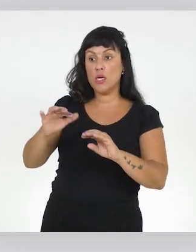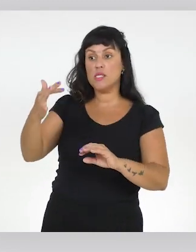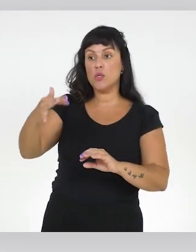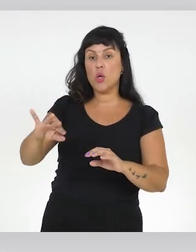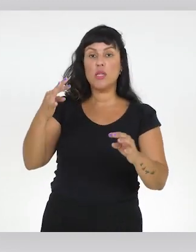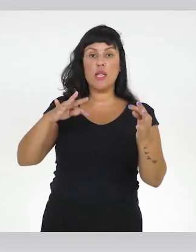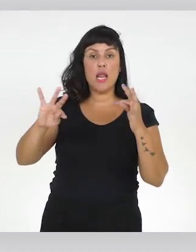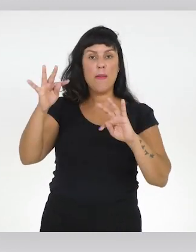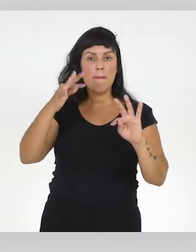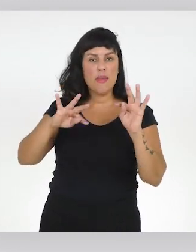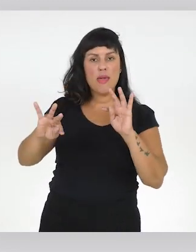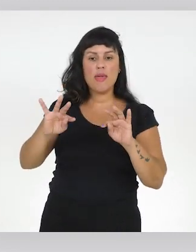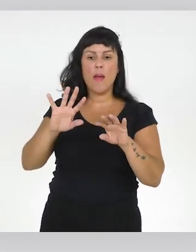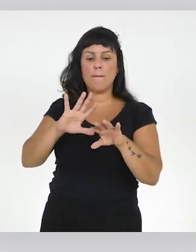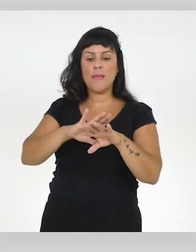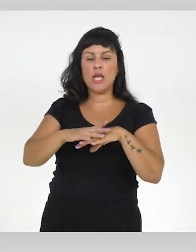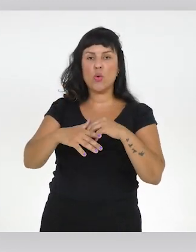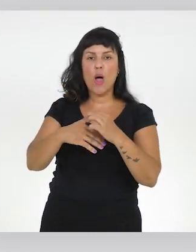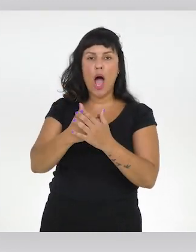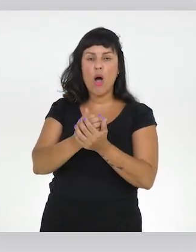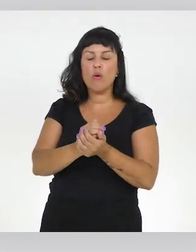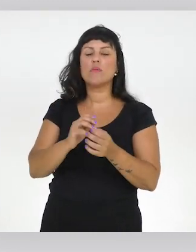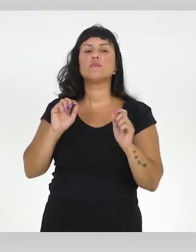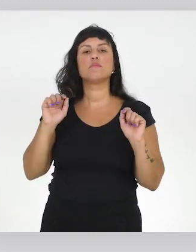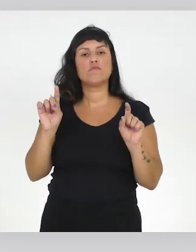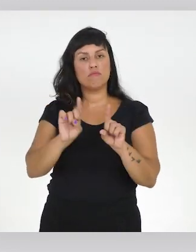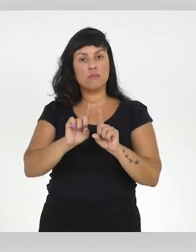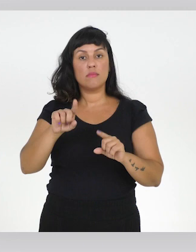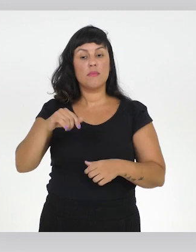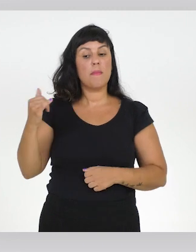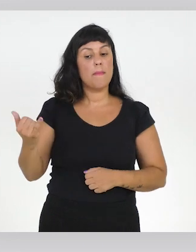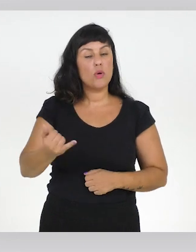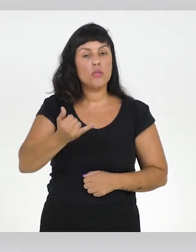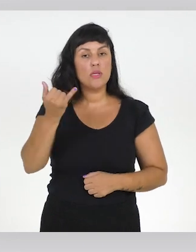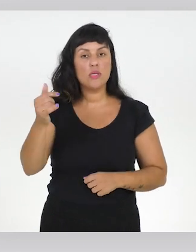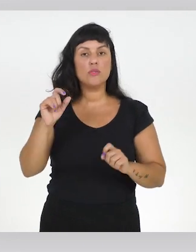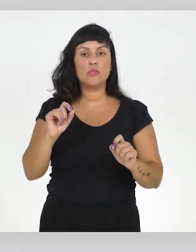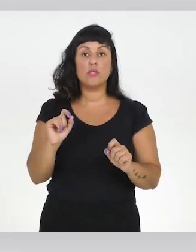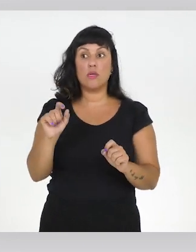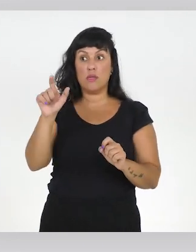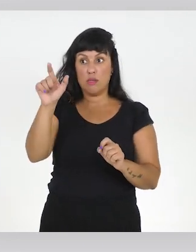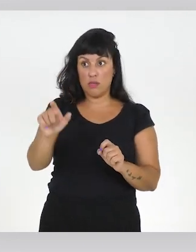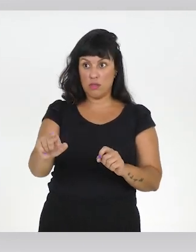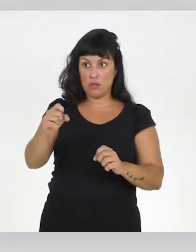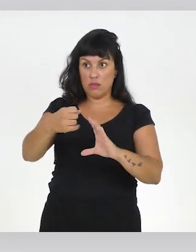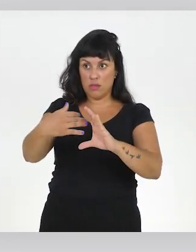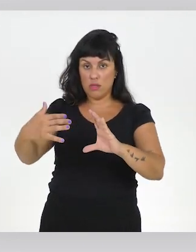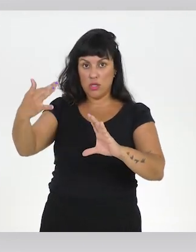saber o que está envolvido nessa dor desse paciente de forma mais ampla.